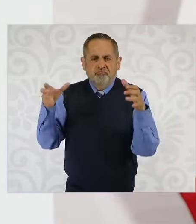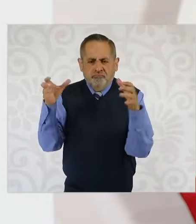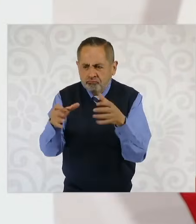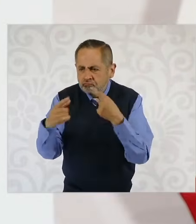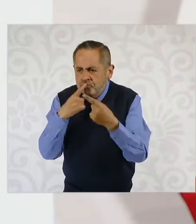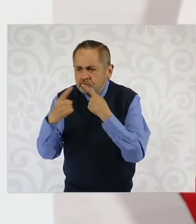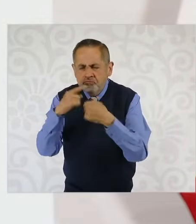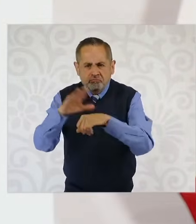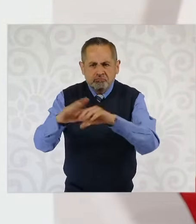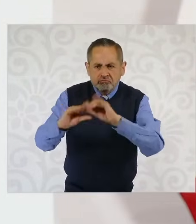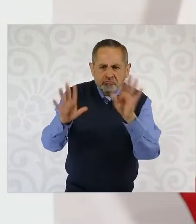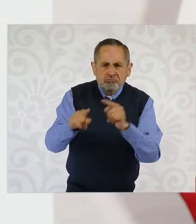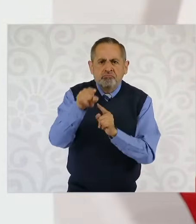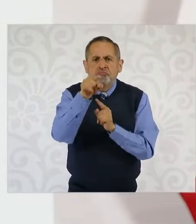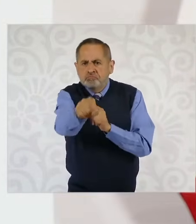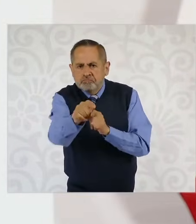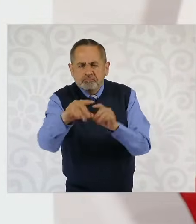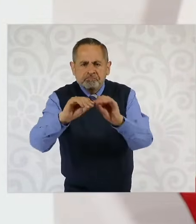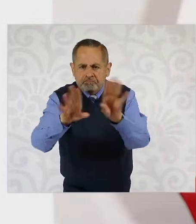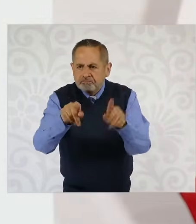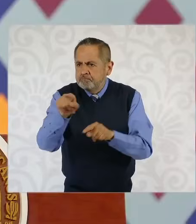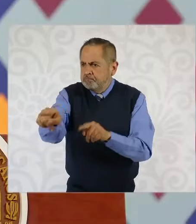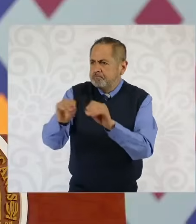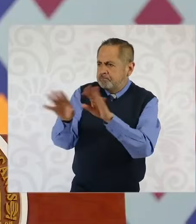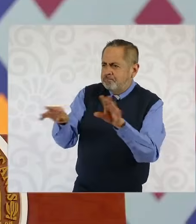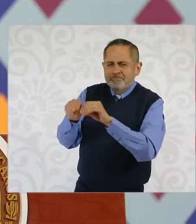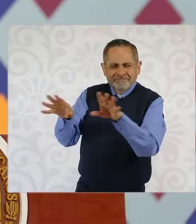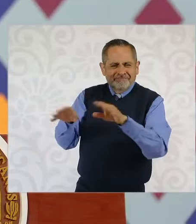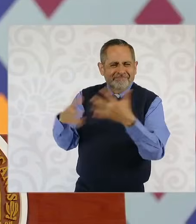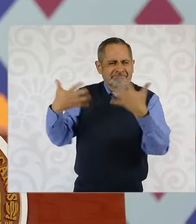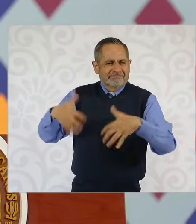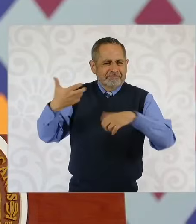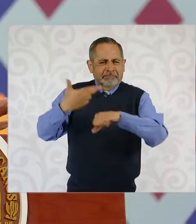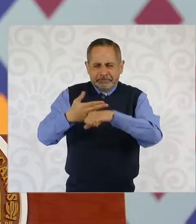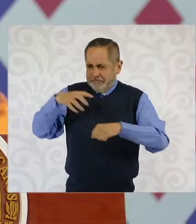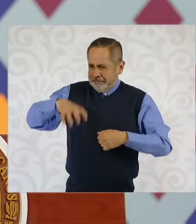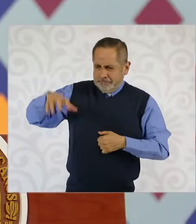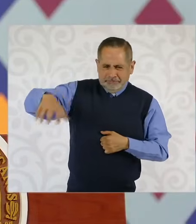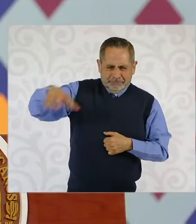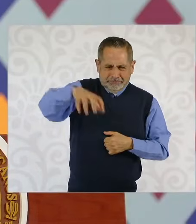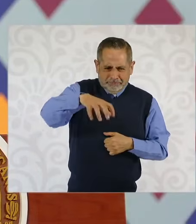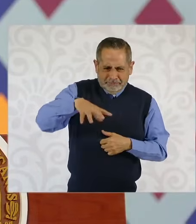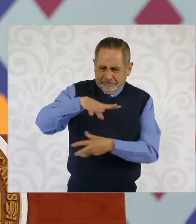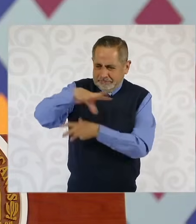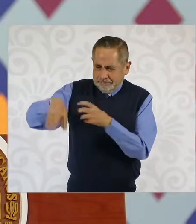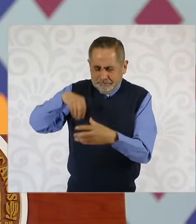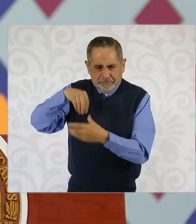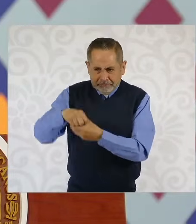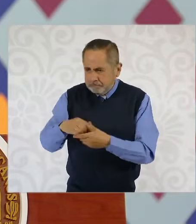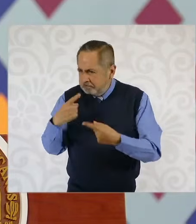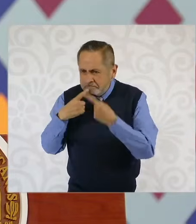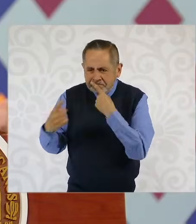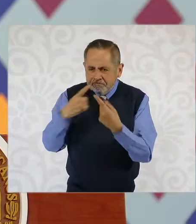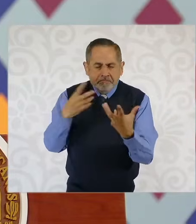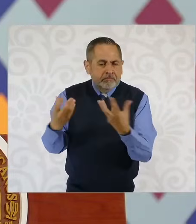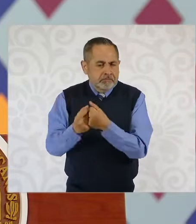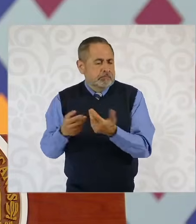refinación o transformación y logística y Pemex internacional que se mantiene reducir el número